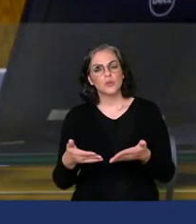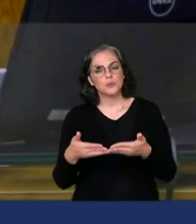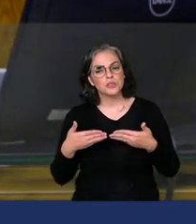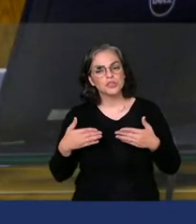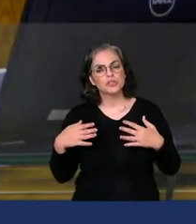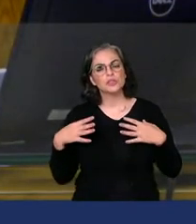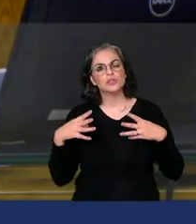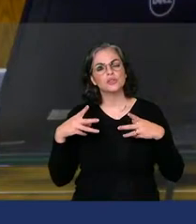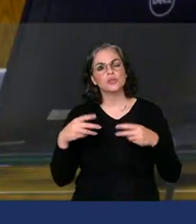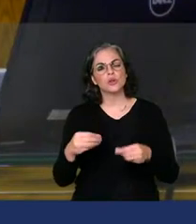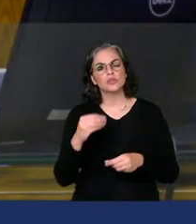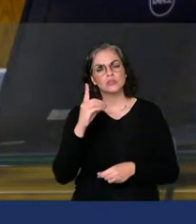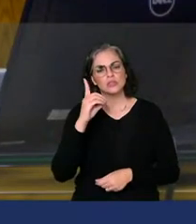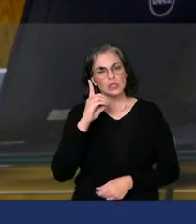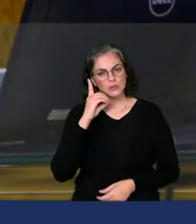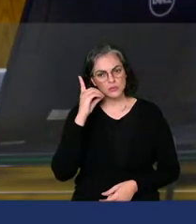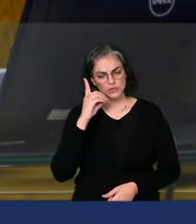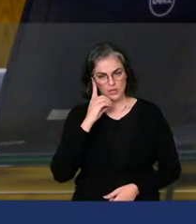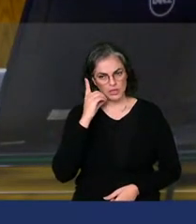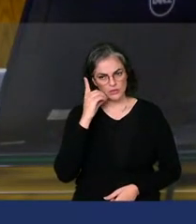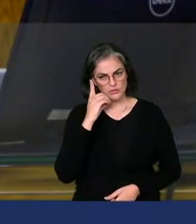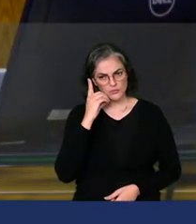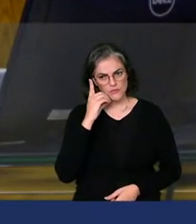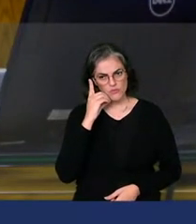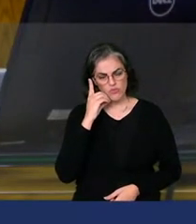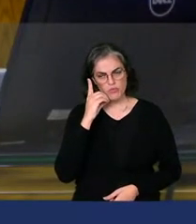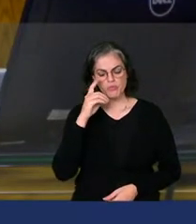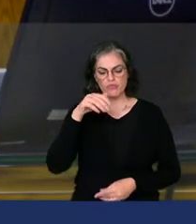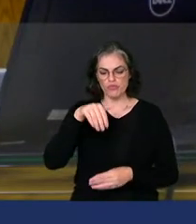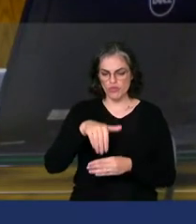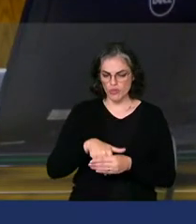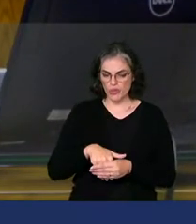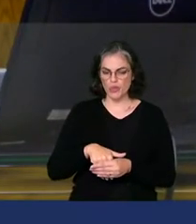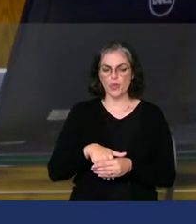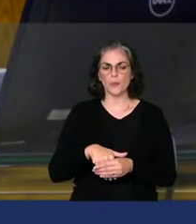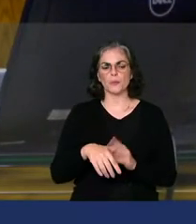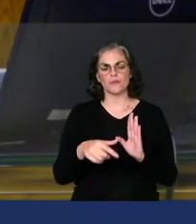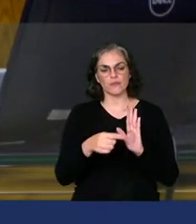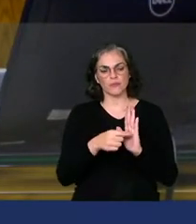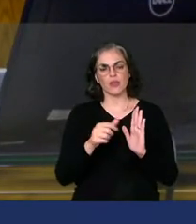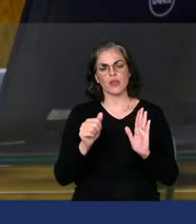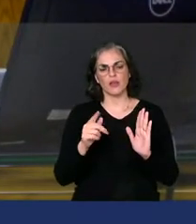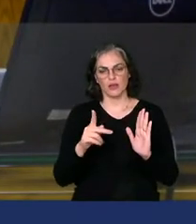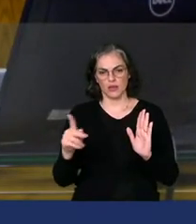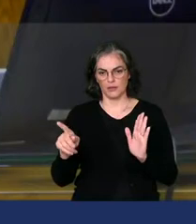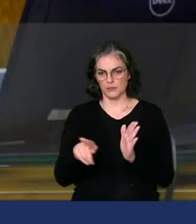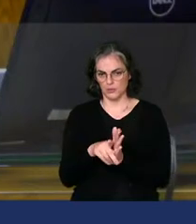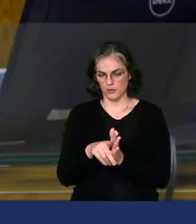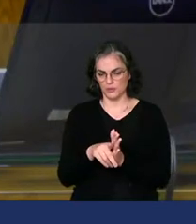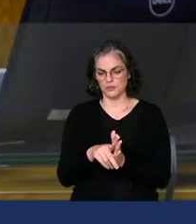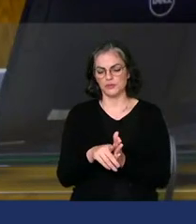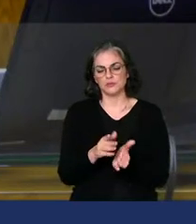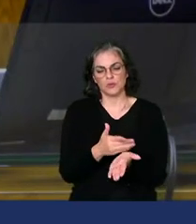SÓ. A PRESIDÊNCIA SOLICITA ÀS SENHORAS DEPUTADAS E SENHORES DEPUTADOS QUE REGISTREM SEUS VOTOS NO INFOLEG PARLAMENTAR. ESTÁ